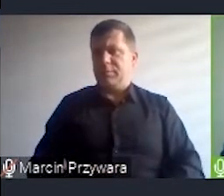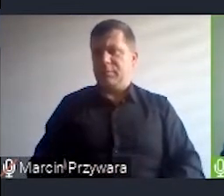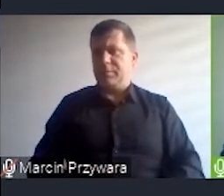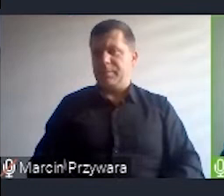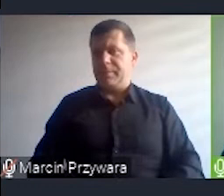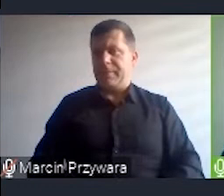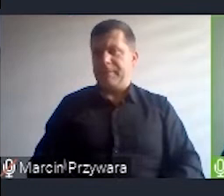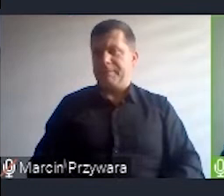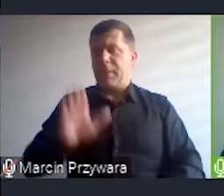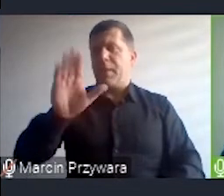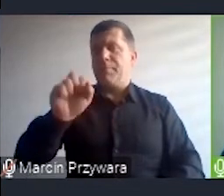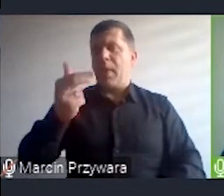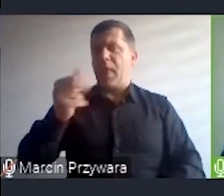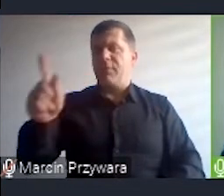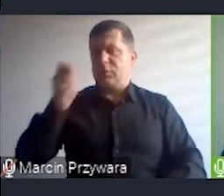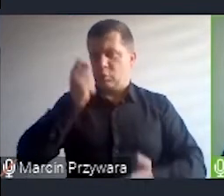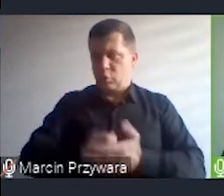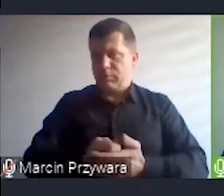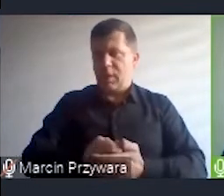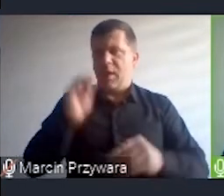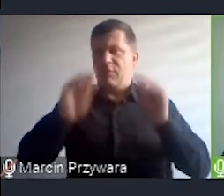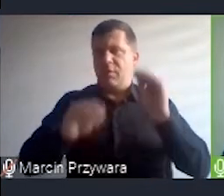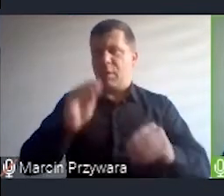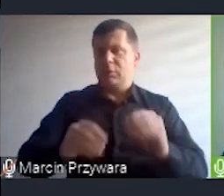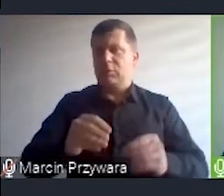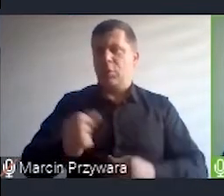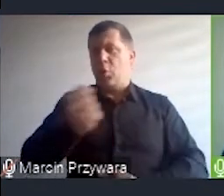Beneficjent kupił wyposażenie kuchni.